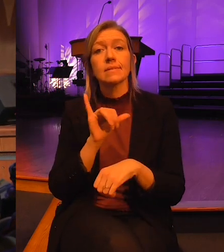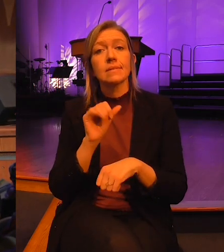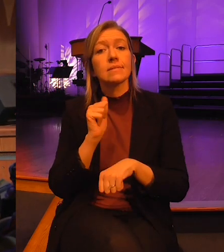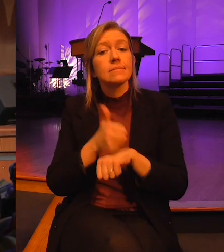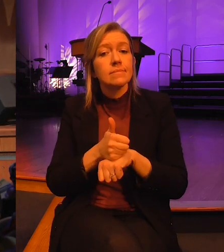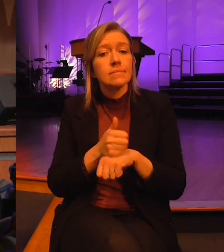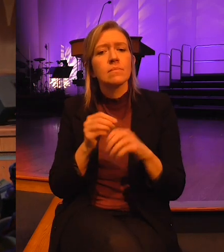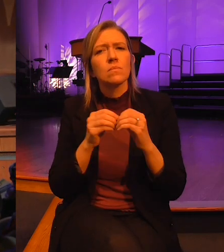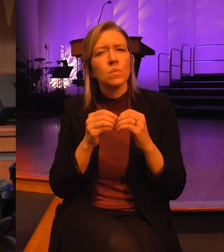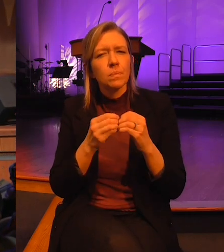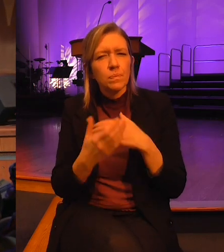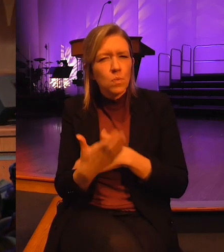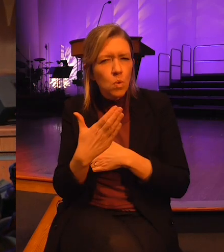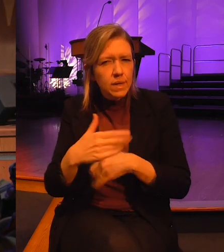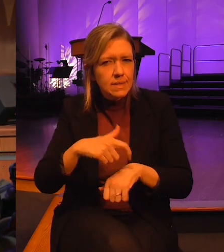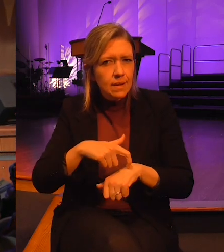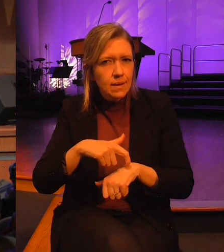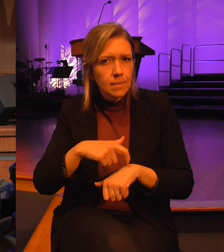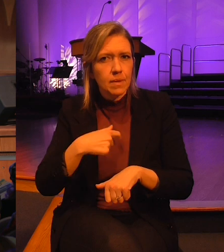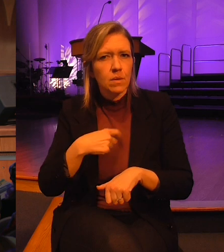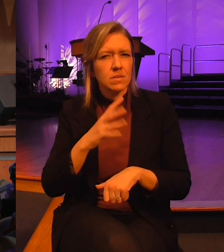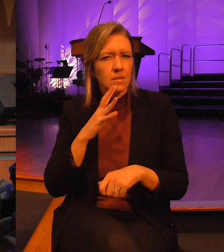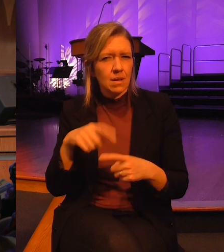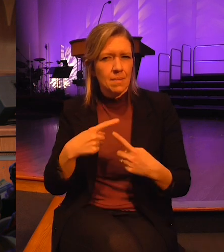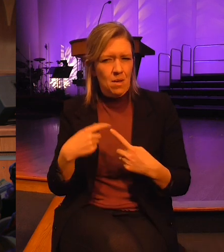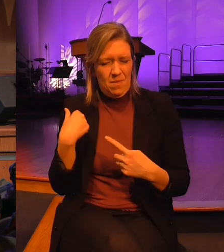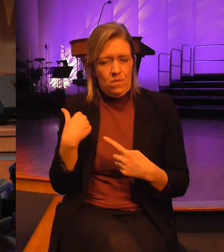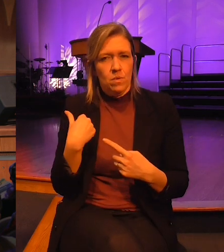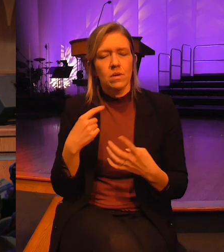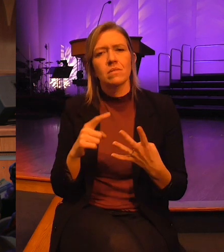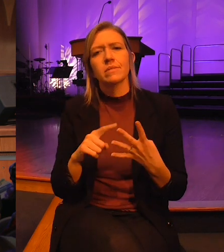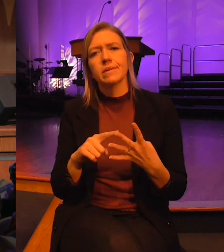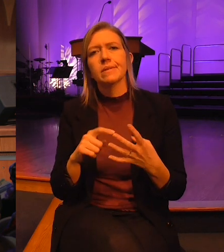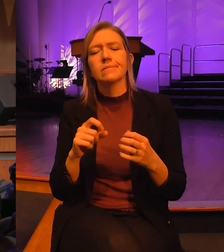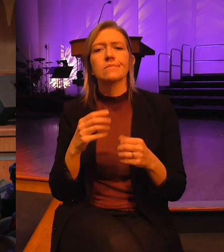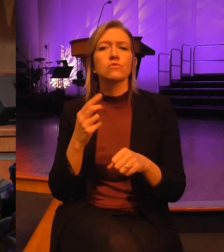hablando de ejercicio regular tiempo de relajación